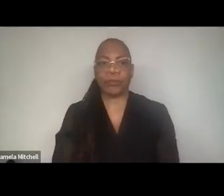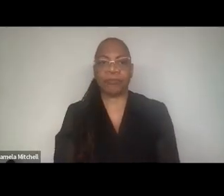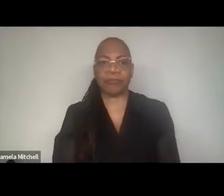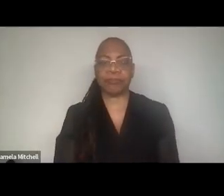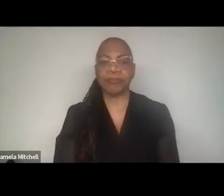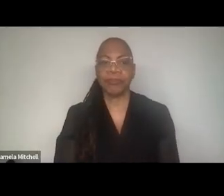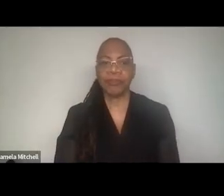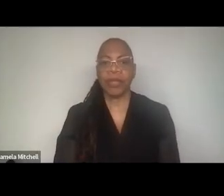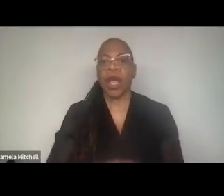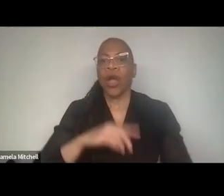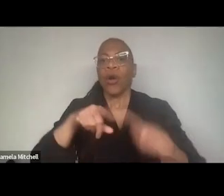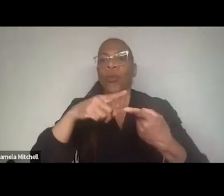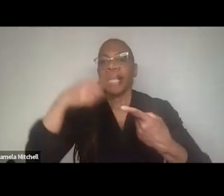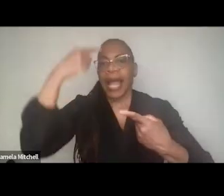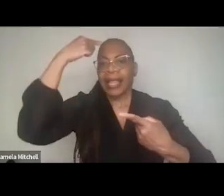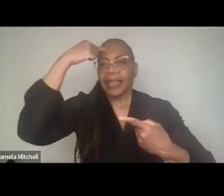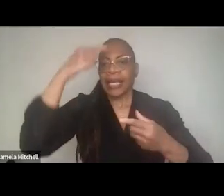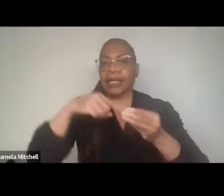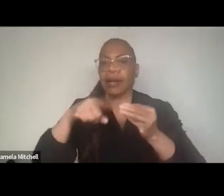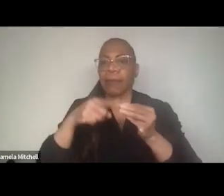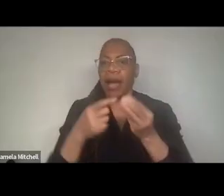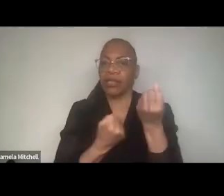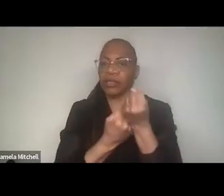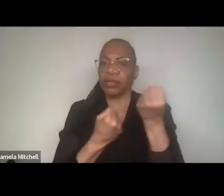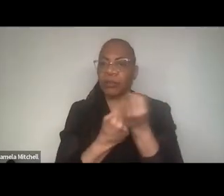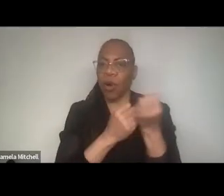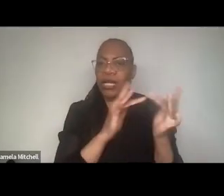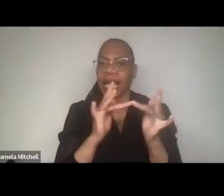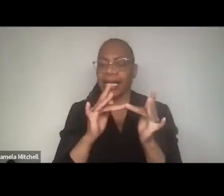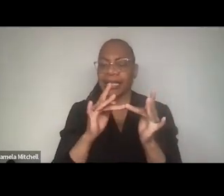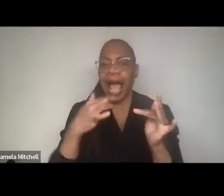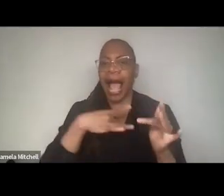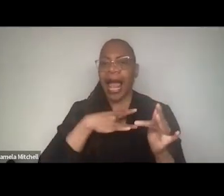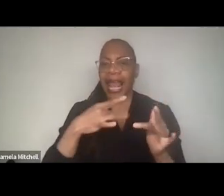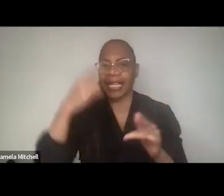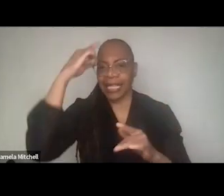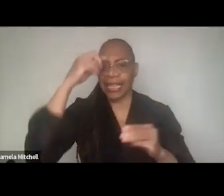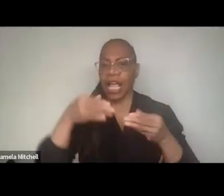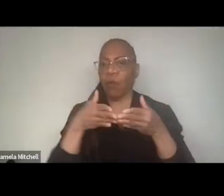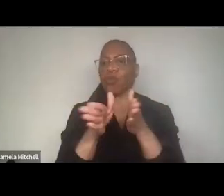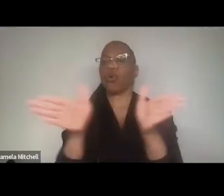Cuando pienso en la red de apoyo, primero, me gusta pensar en términos generales, "¿Quién está involucrado en la vida de esta persona